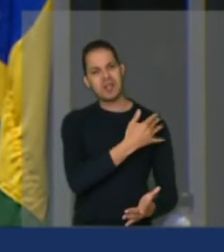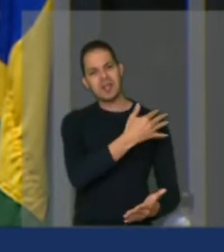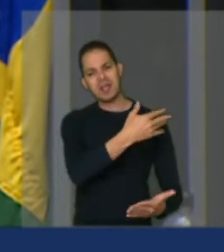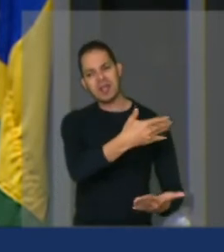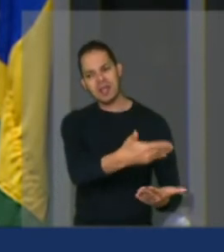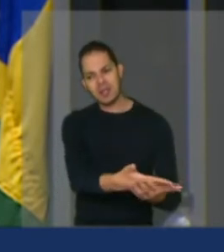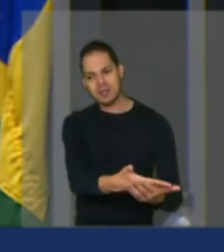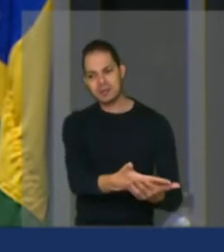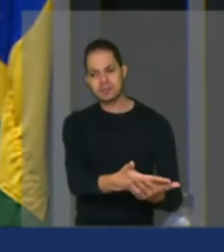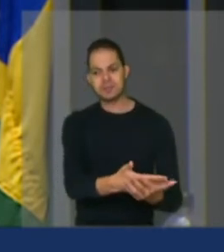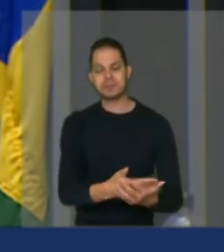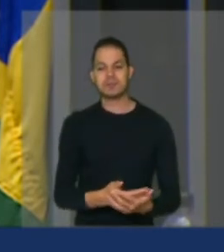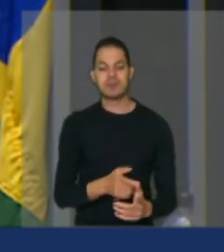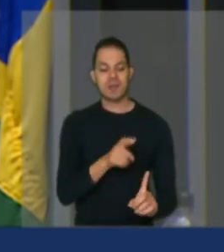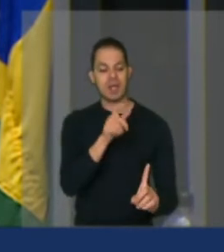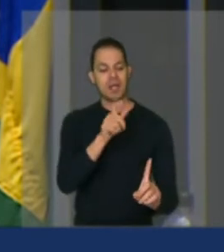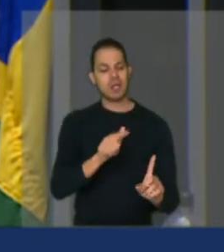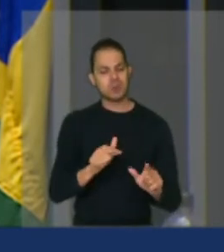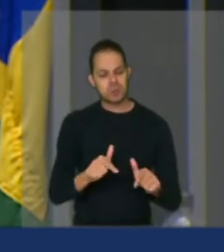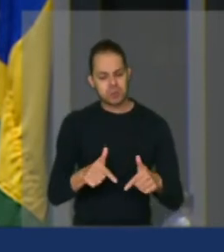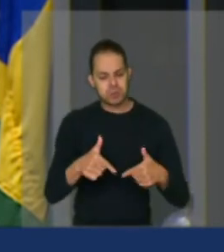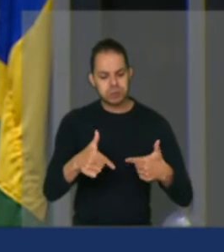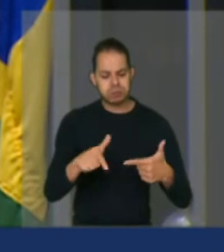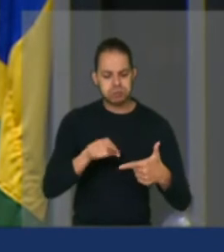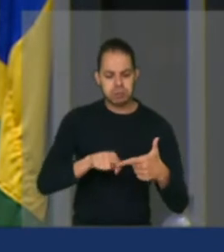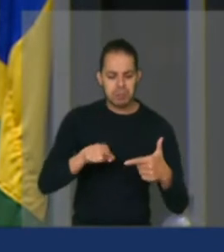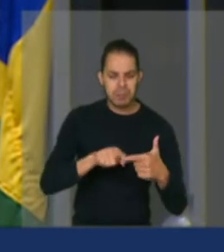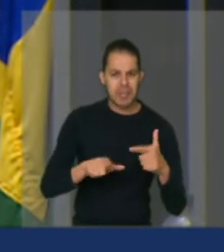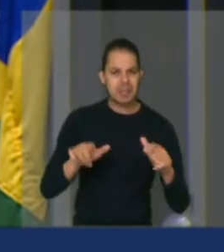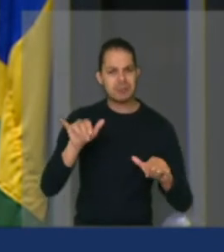COMO ELE ENFRENTOU AS ADVERSIDADES QUE VIERAM É SUA FRENTE, COM INTEGRIDADE MORAL,